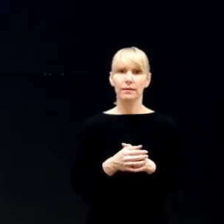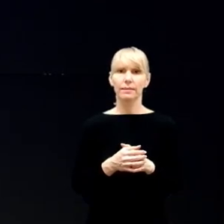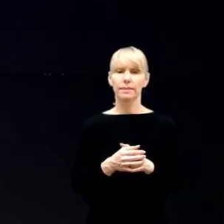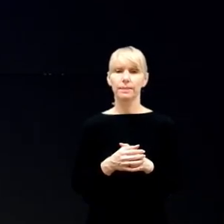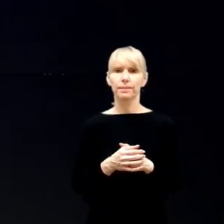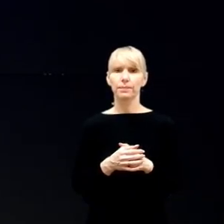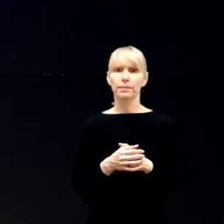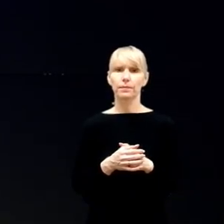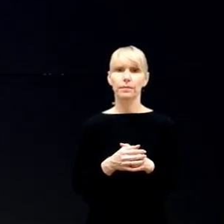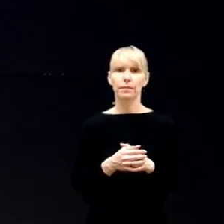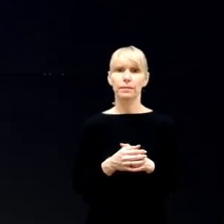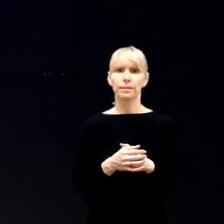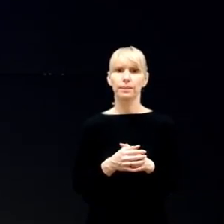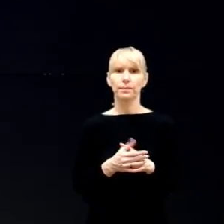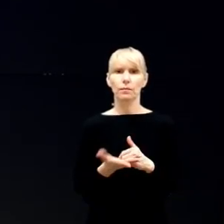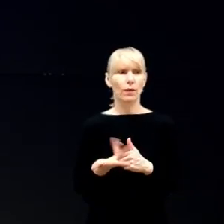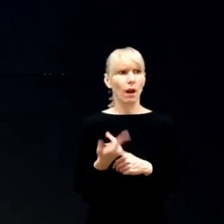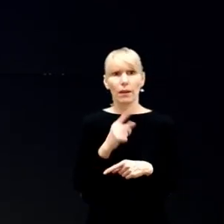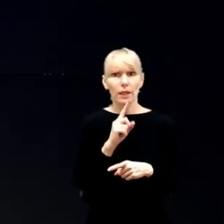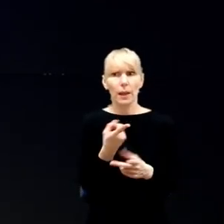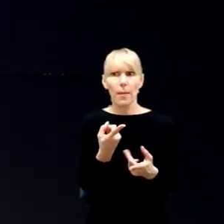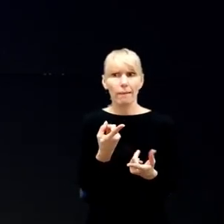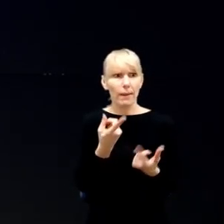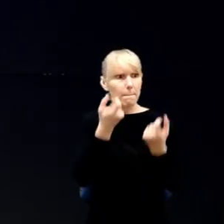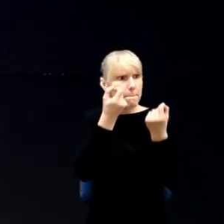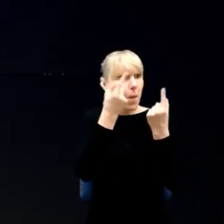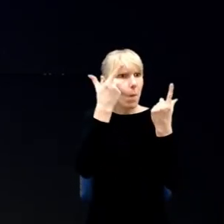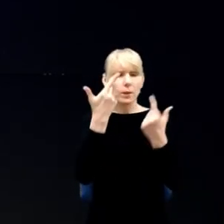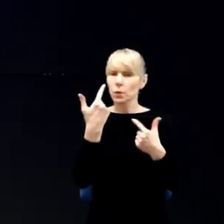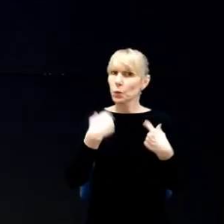Natomiast nie było takiej myśli, że trzeba, że mieszkańcy uciekają,